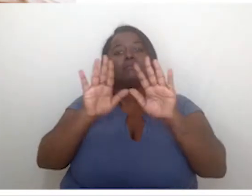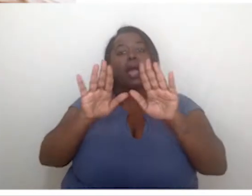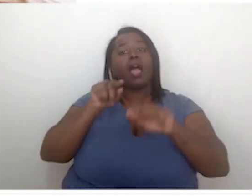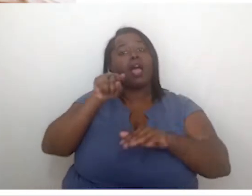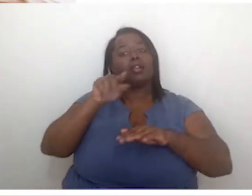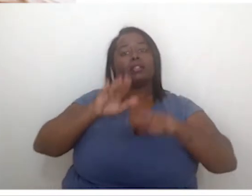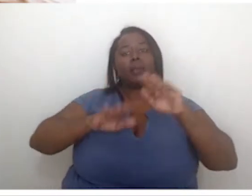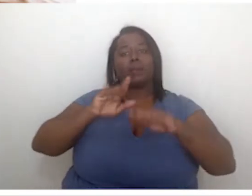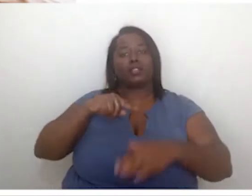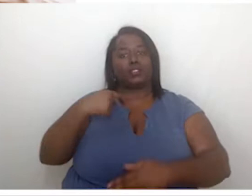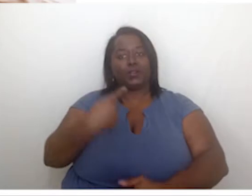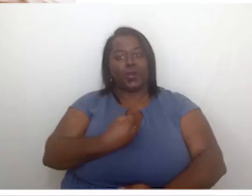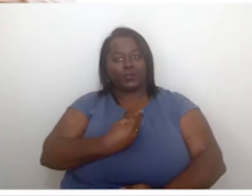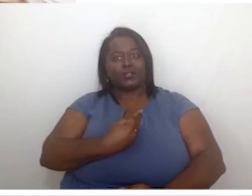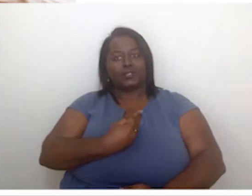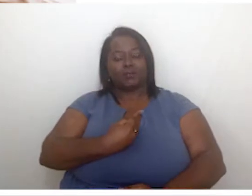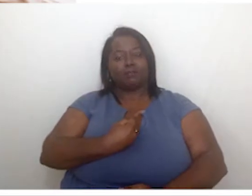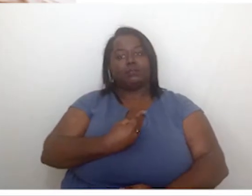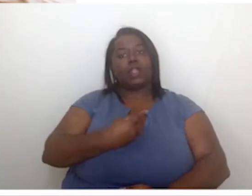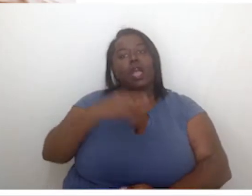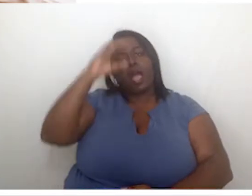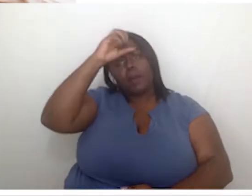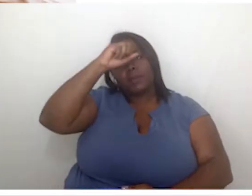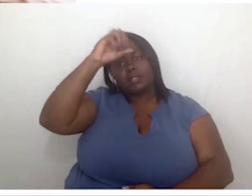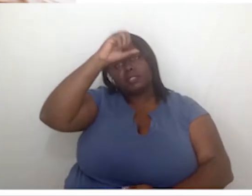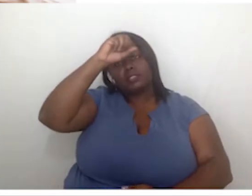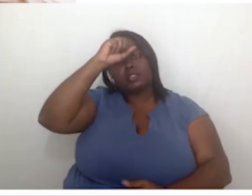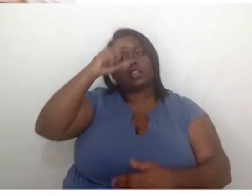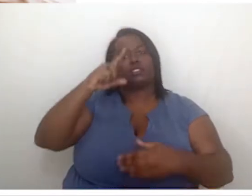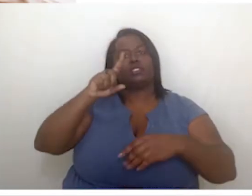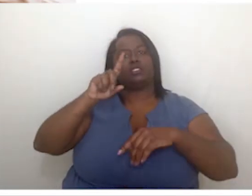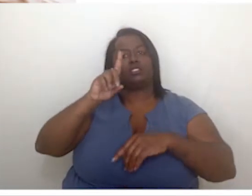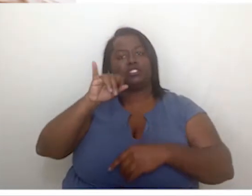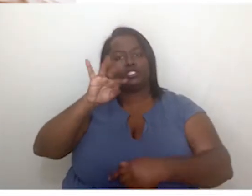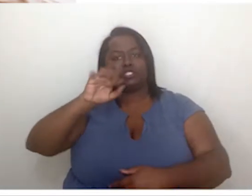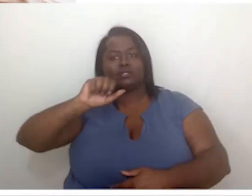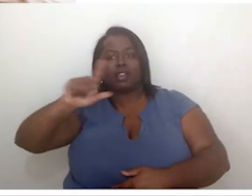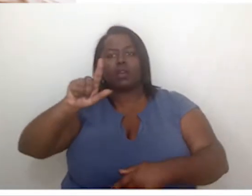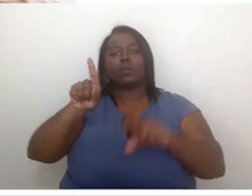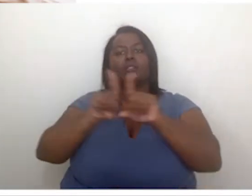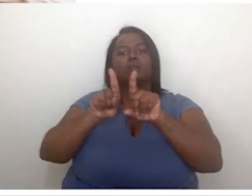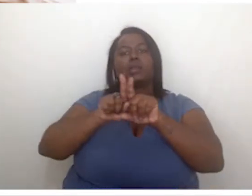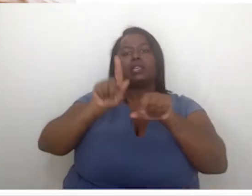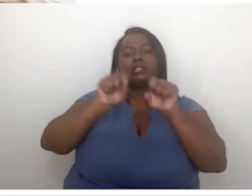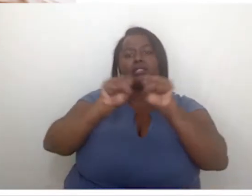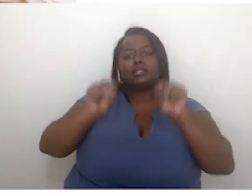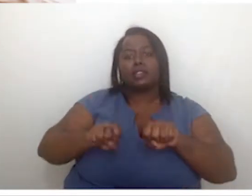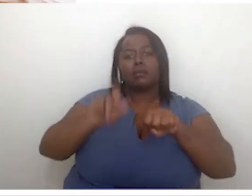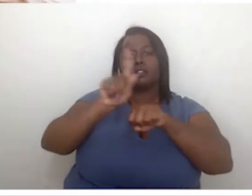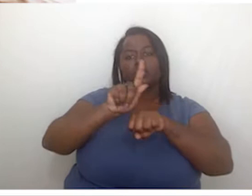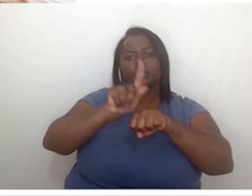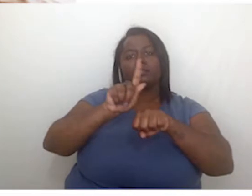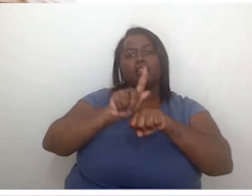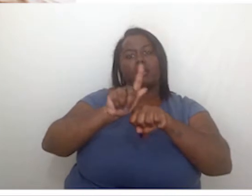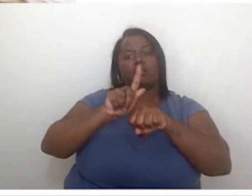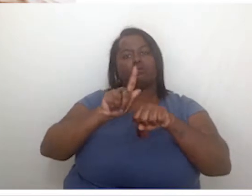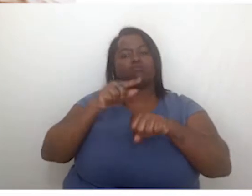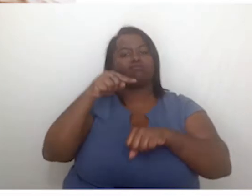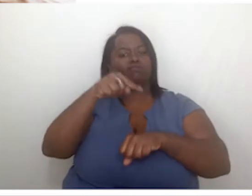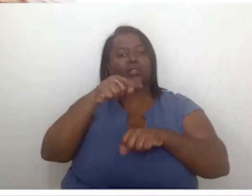Sistema de gestión del aprendizaje y aprendizaje digital ofrecen muchas oportunidades para la interacción,